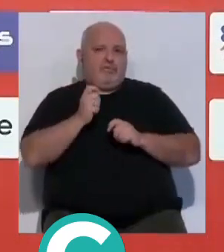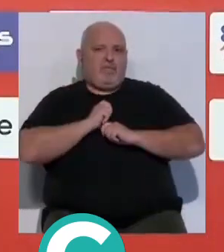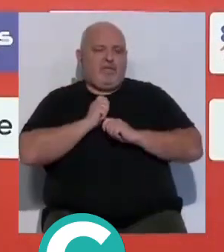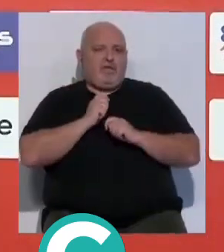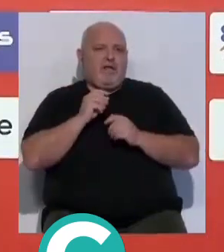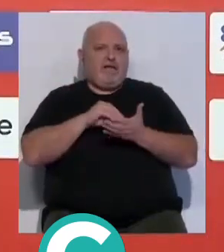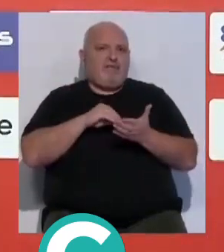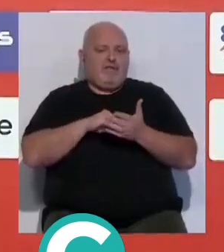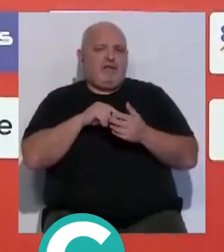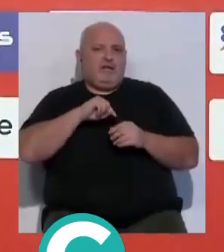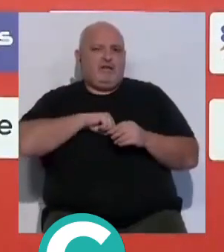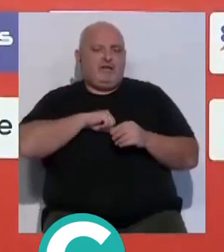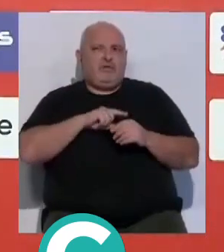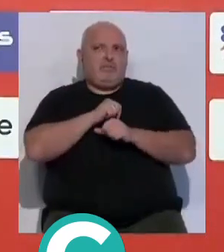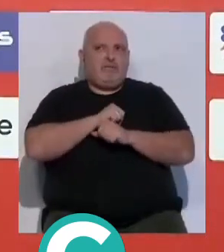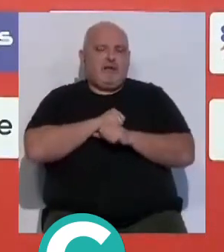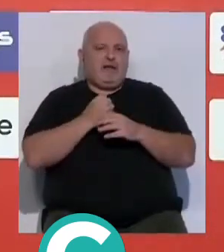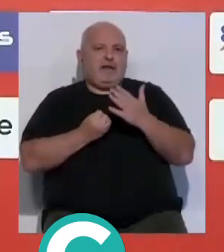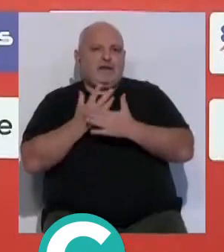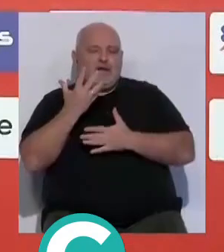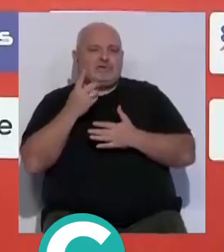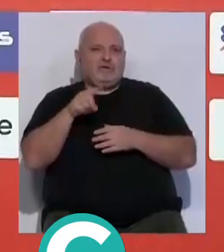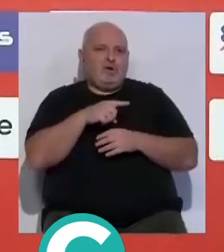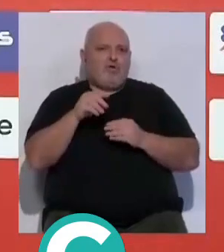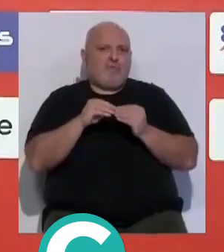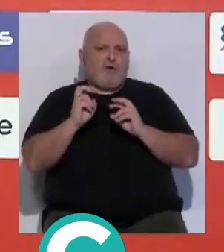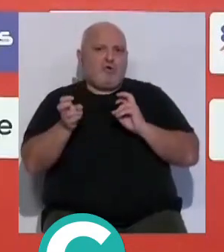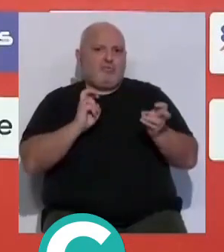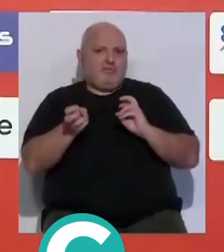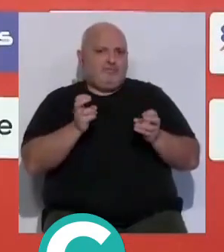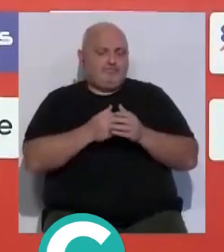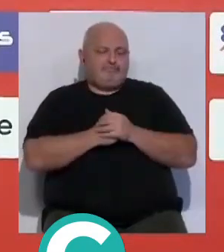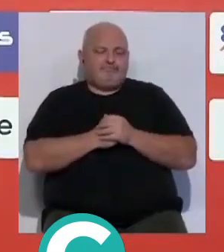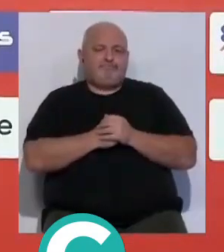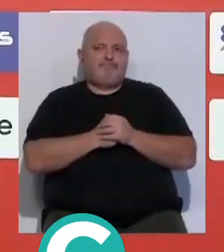muchas veces en un partido que no se esperan que vamos a salir así o de otra manera y Bueno